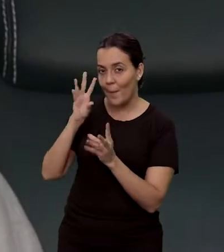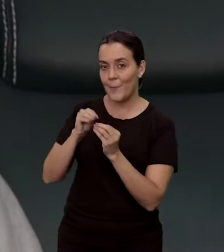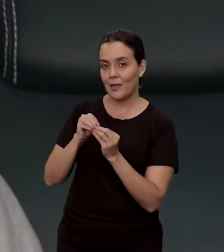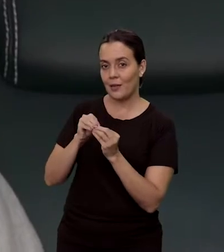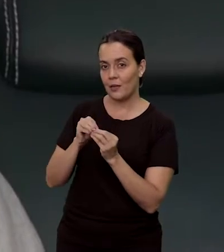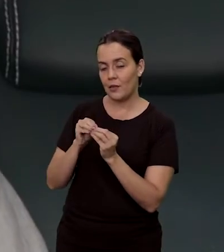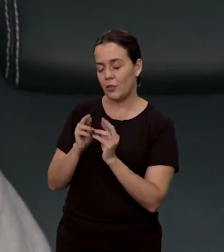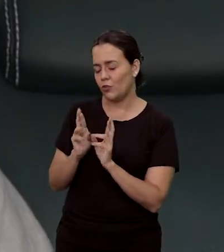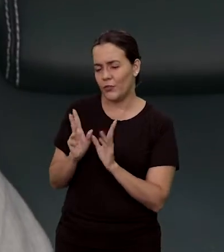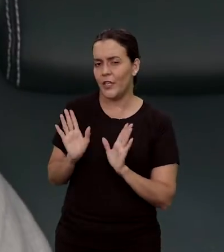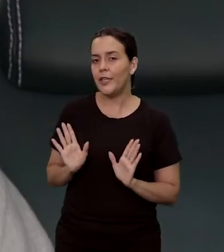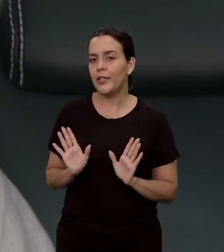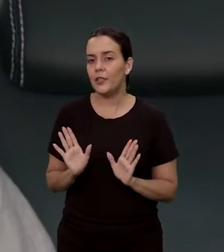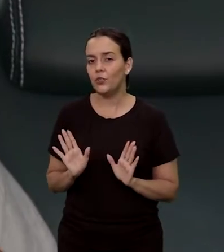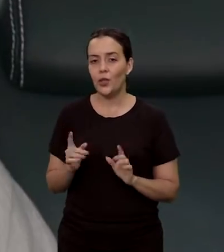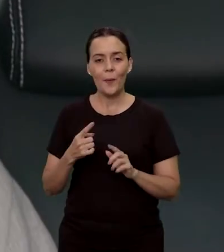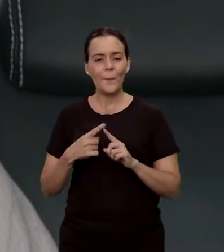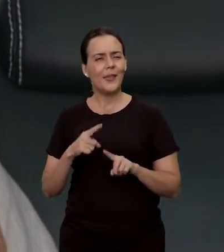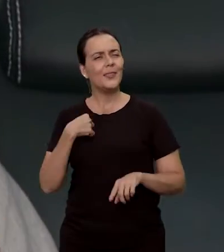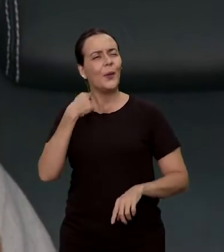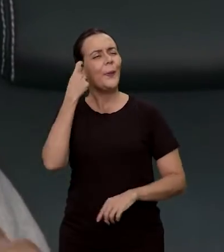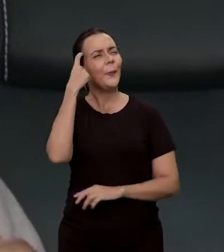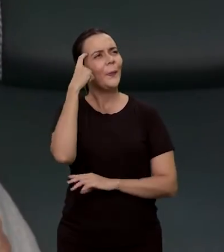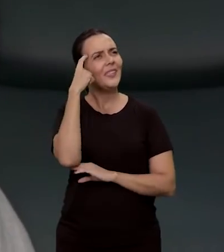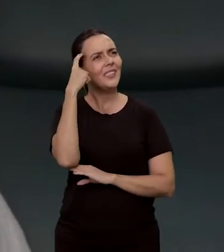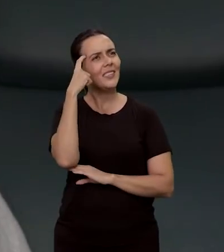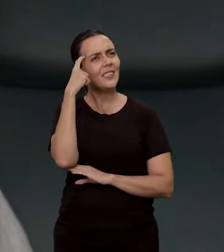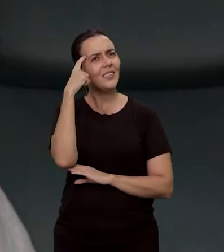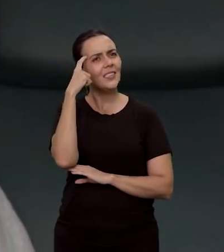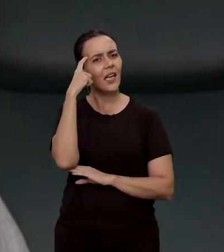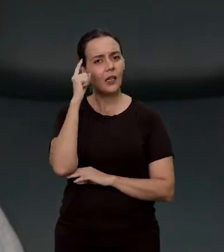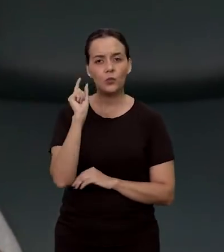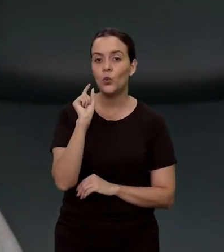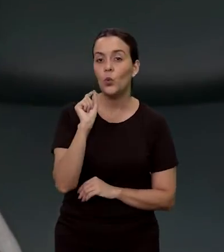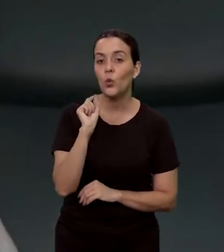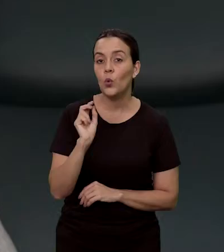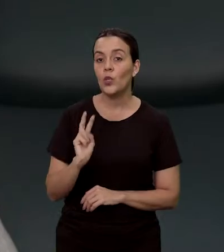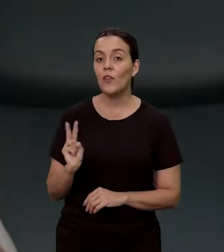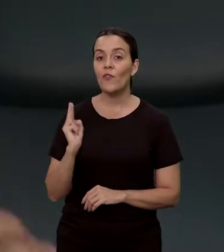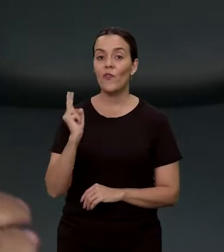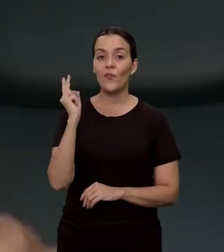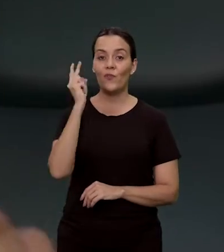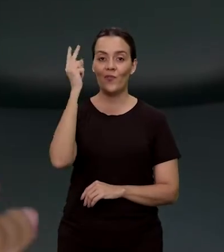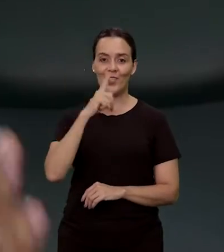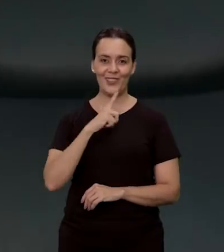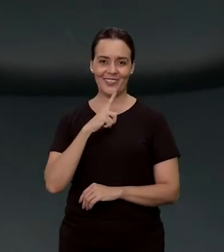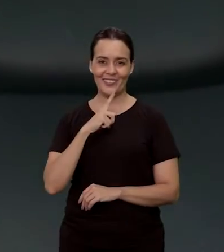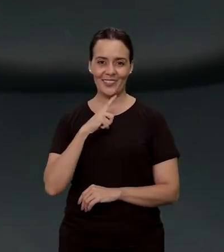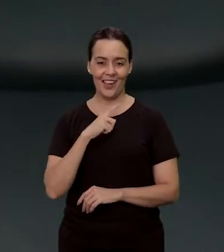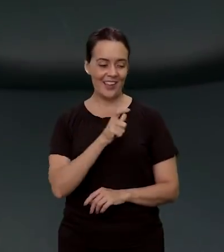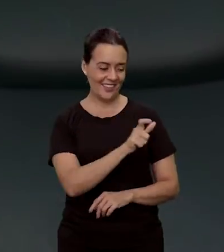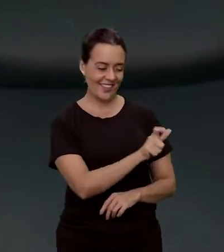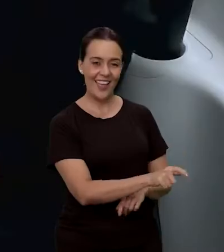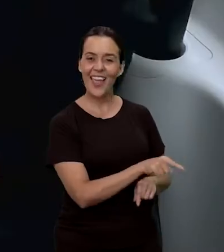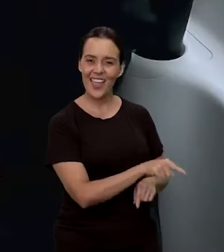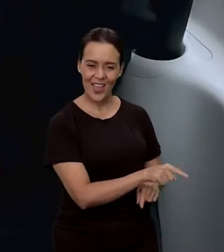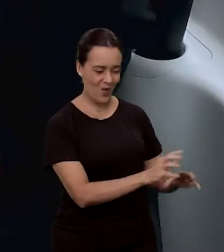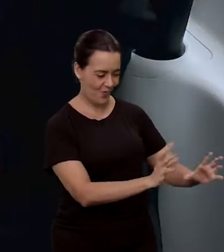mas, eu, ultimamente, eu tenho pensado, o que é de valoroso é pensar que é uma mulher negra criando no Brasil.